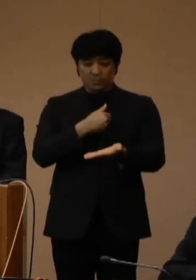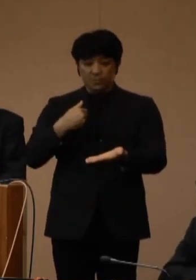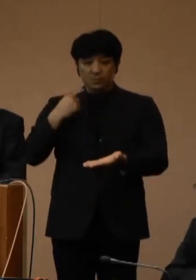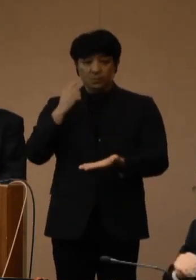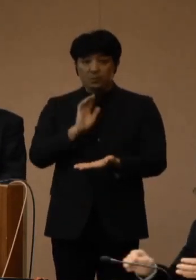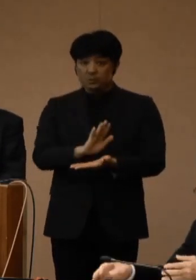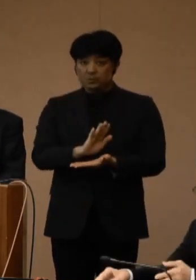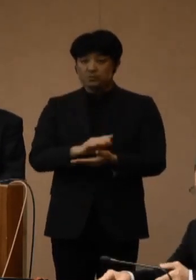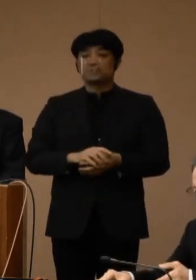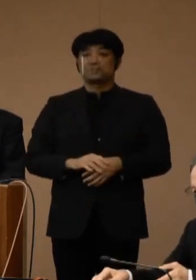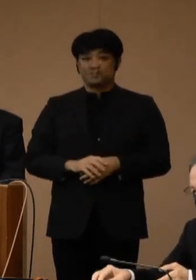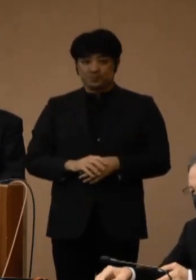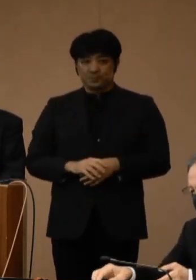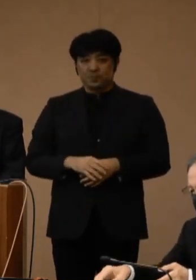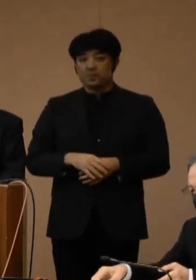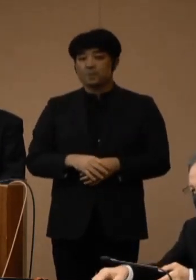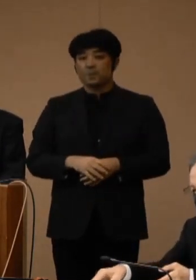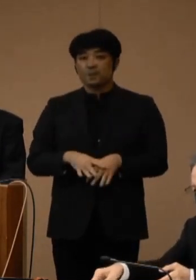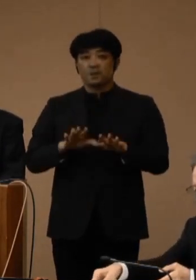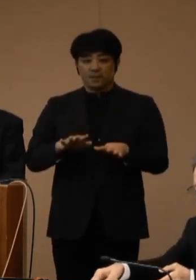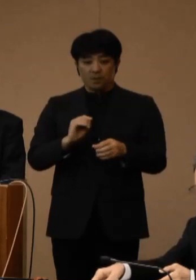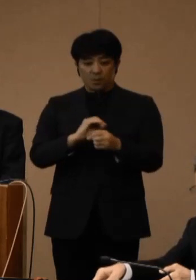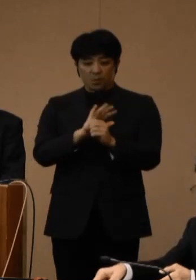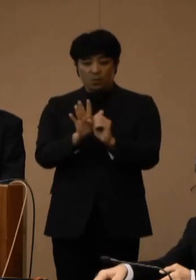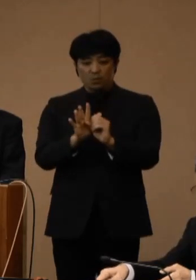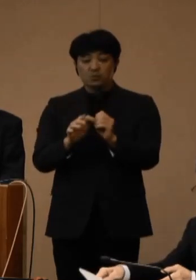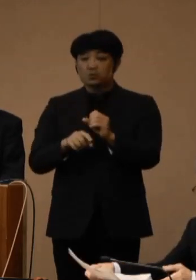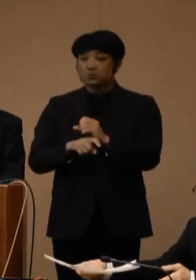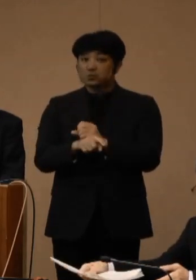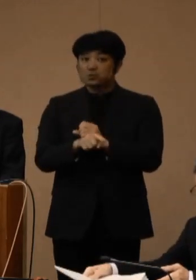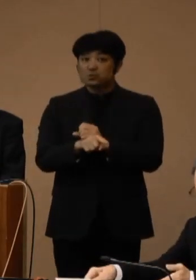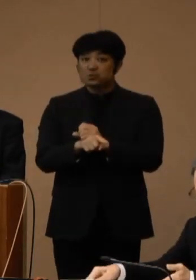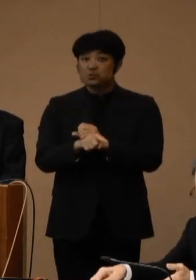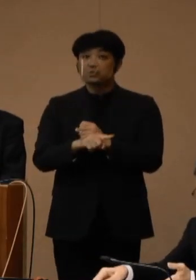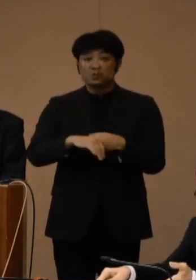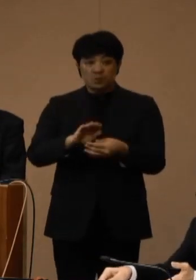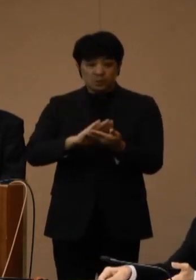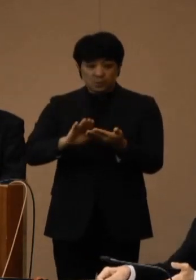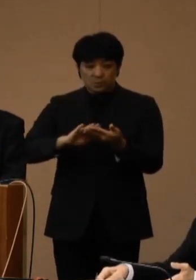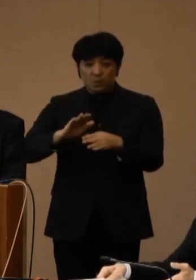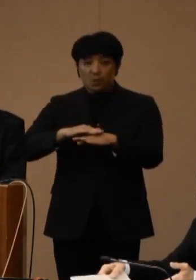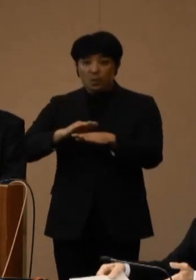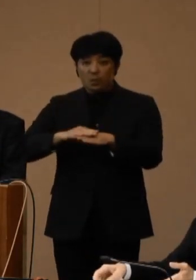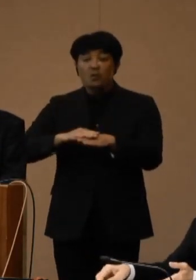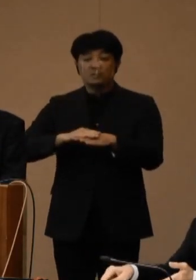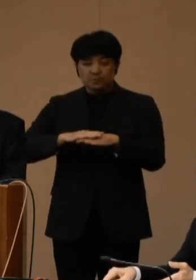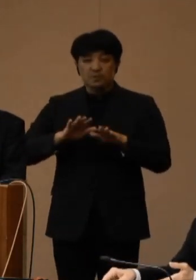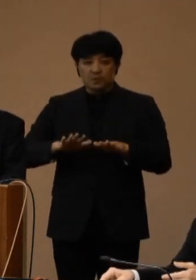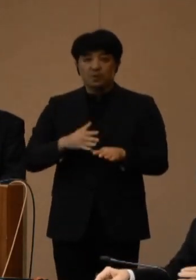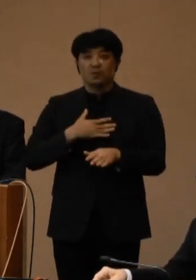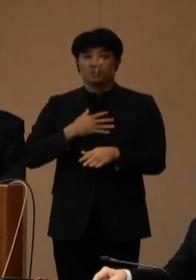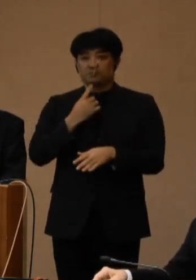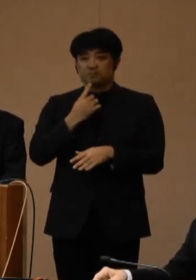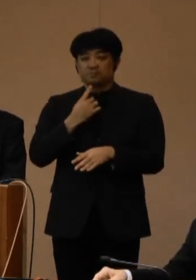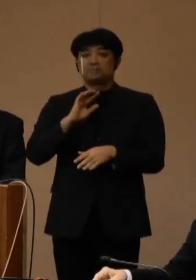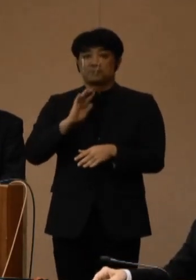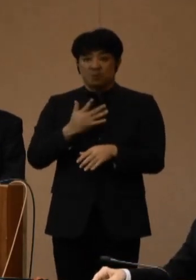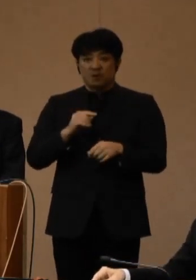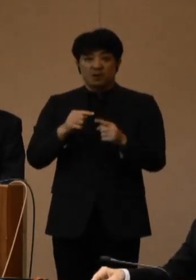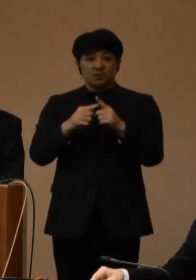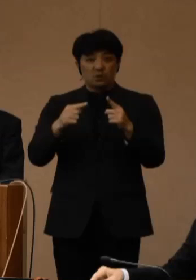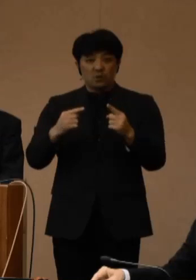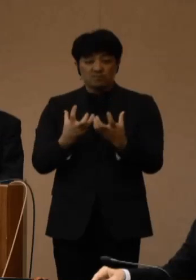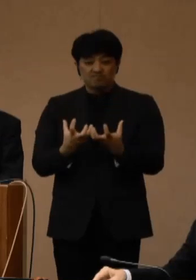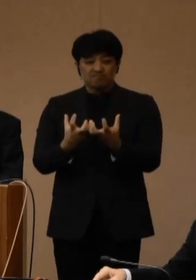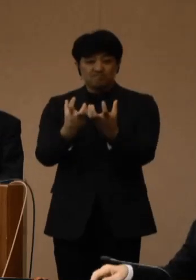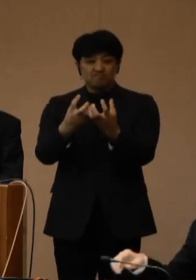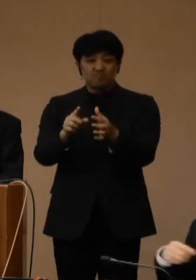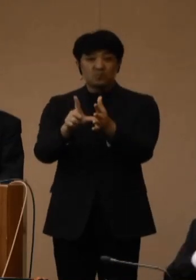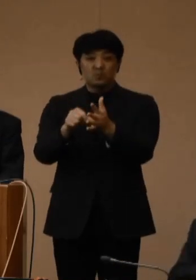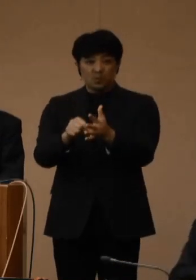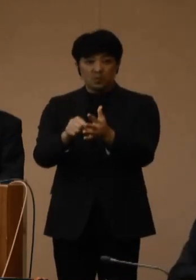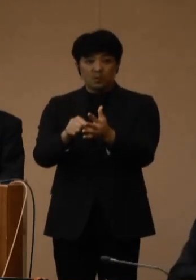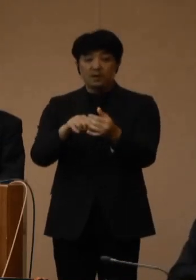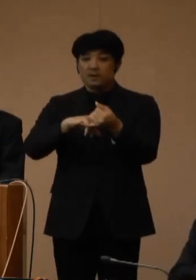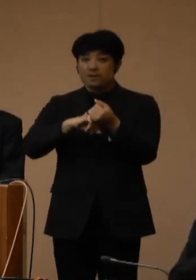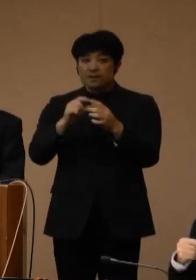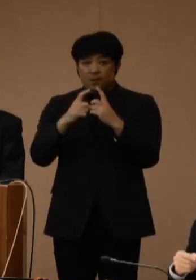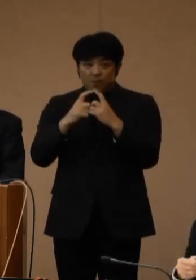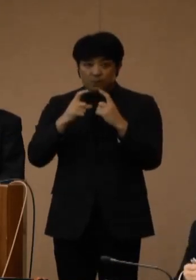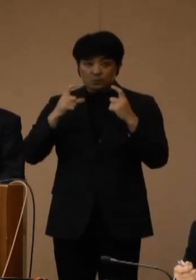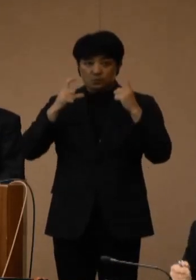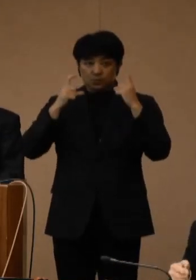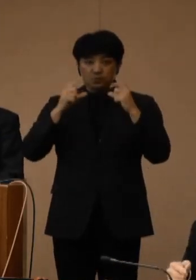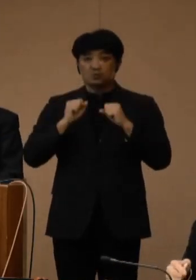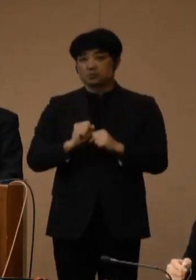幸いにも、このウイルスとの戦い方はかなり分かってきました。人が集まる場所に行く時は、できるだけマスクを着用すること。